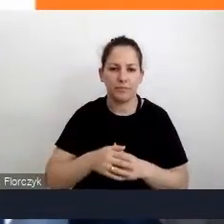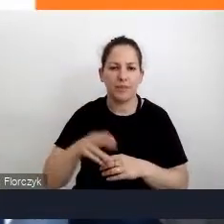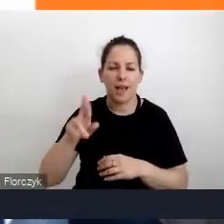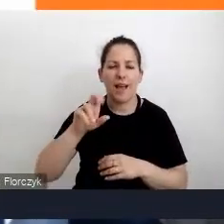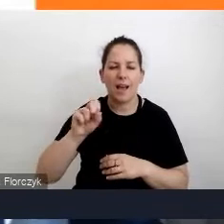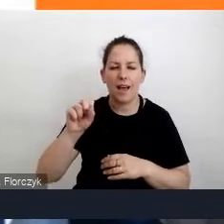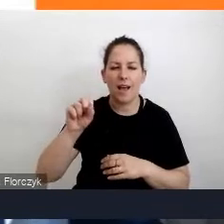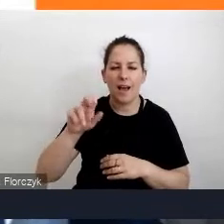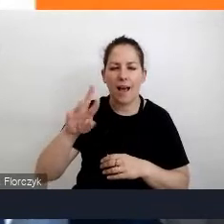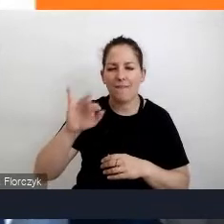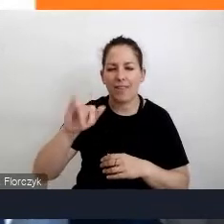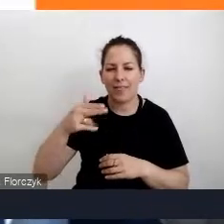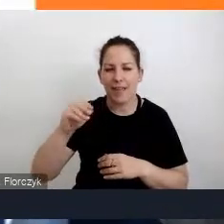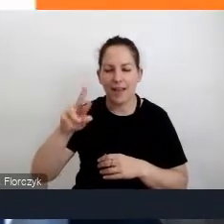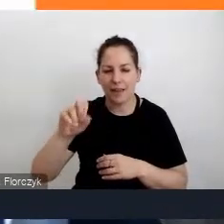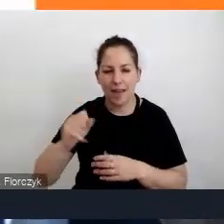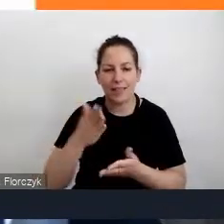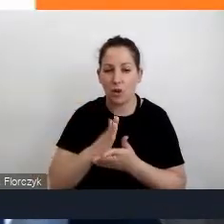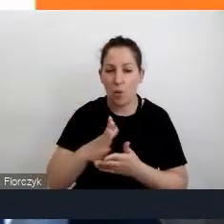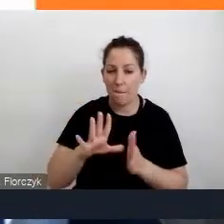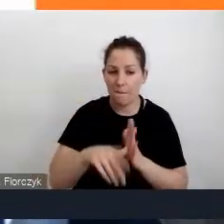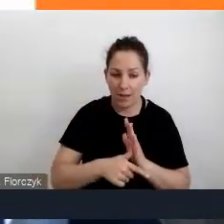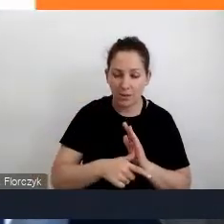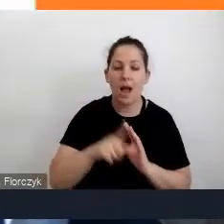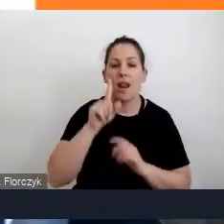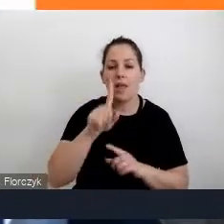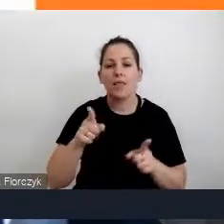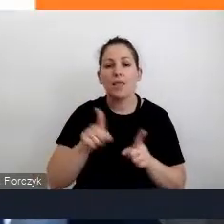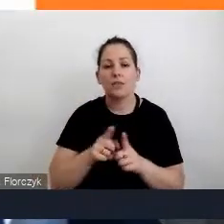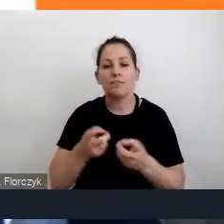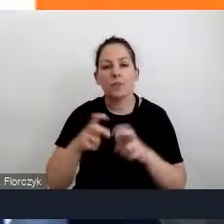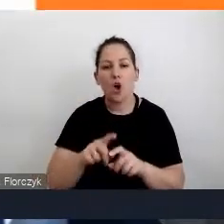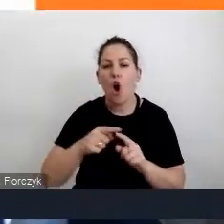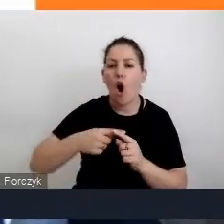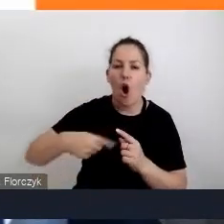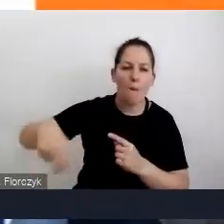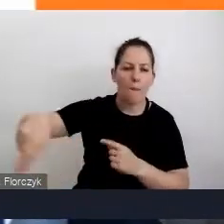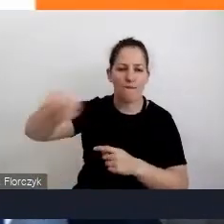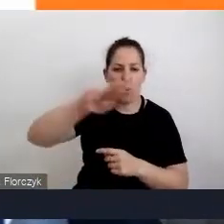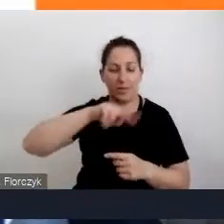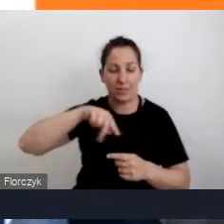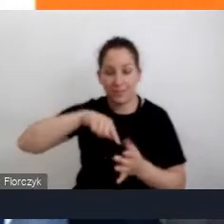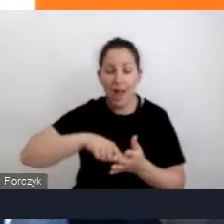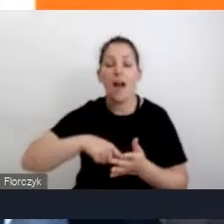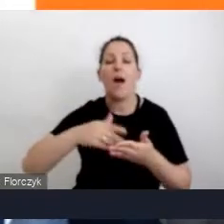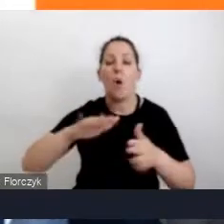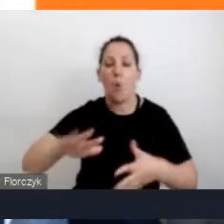nie tylko z miastem, ale przede wszystkim tworzyliśmy obwodnice, które ułatwiają osobom,